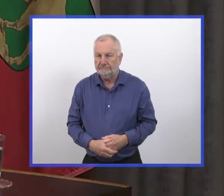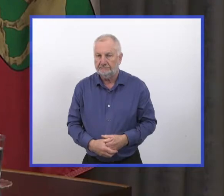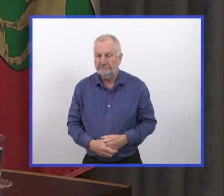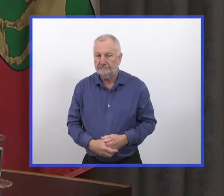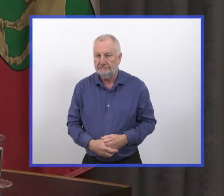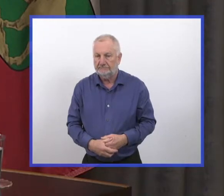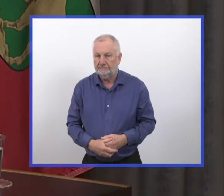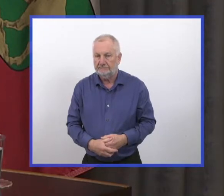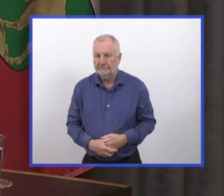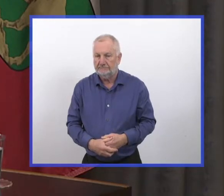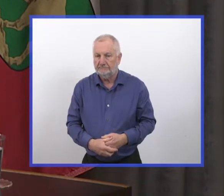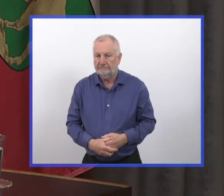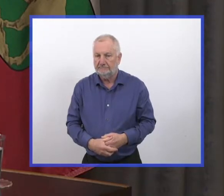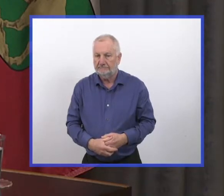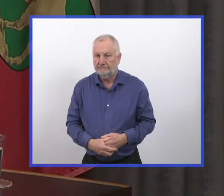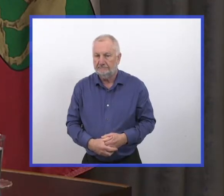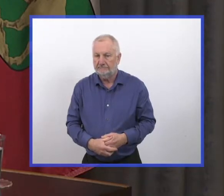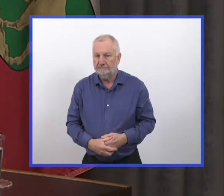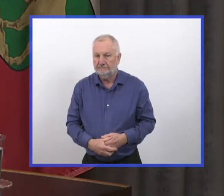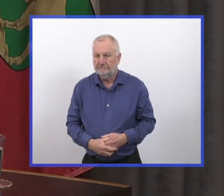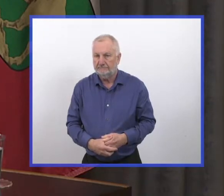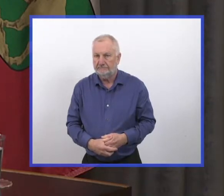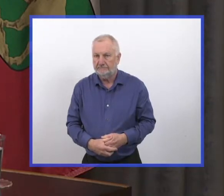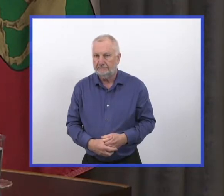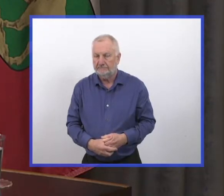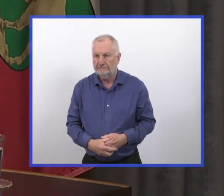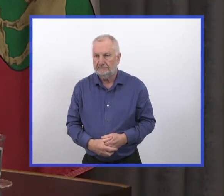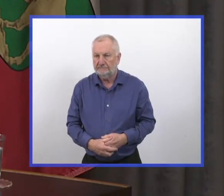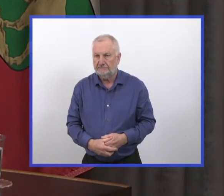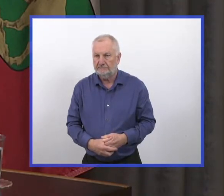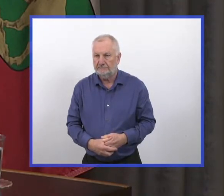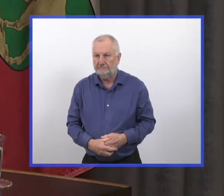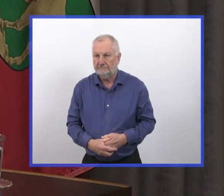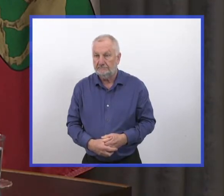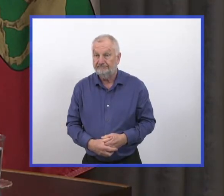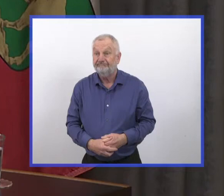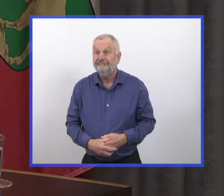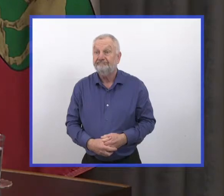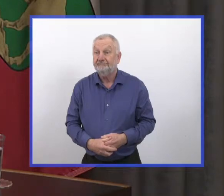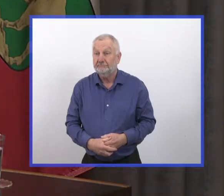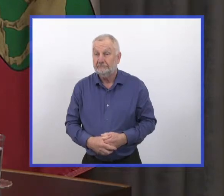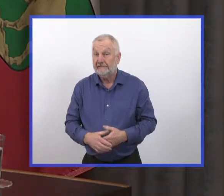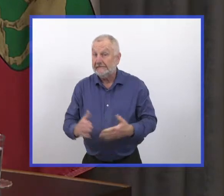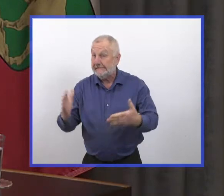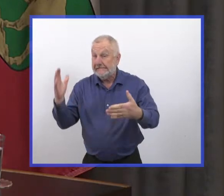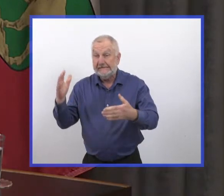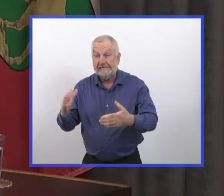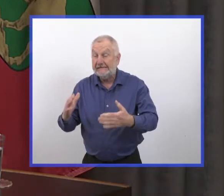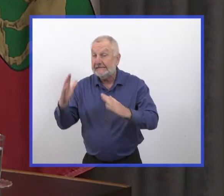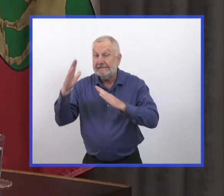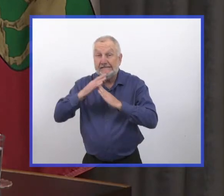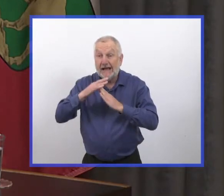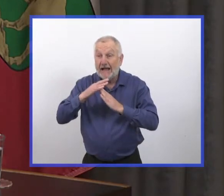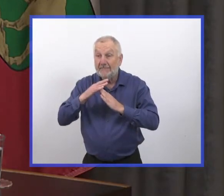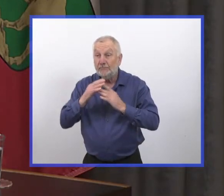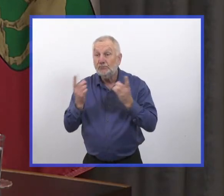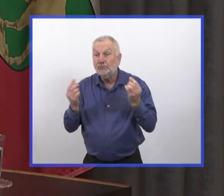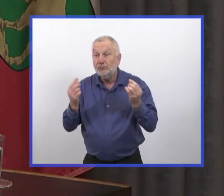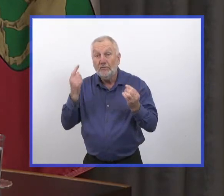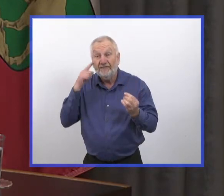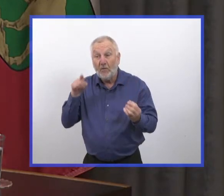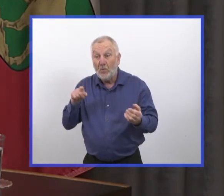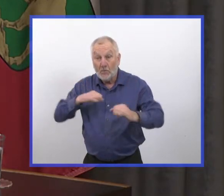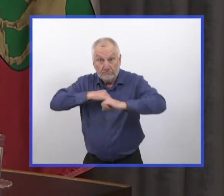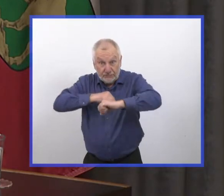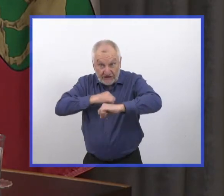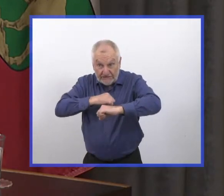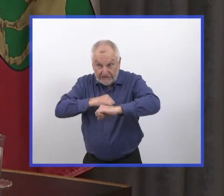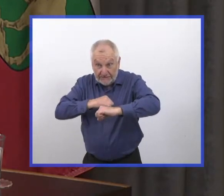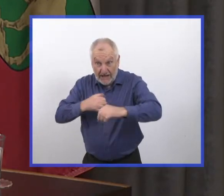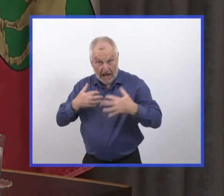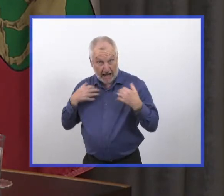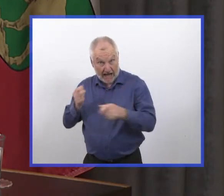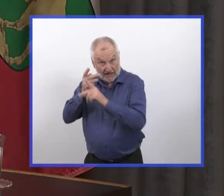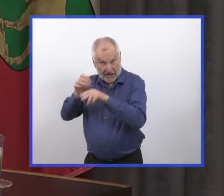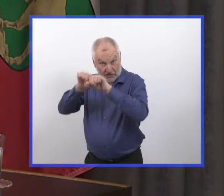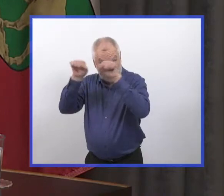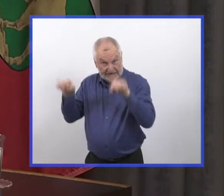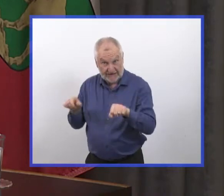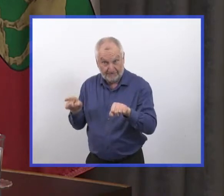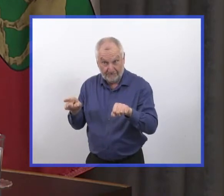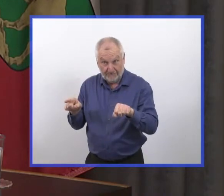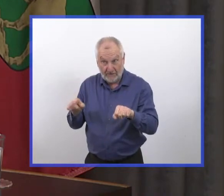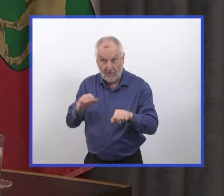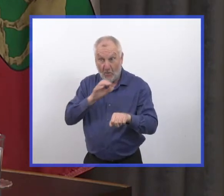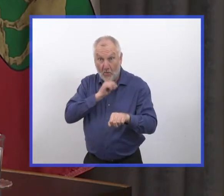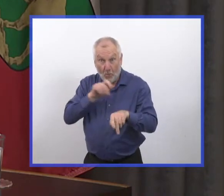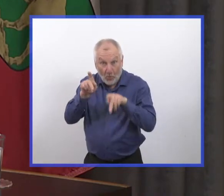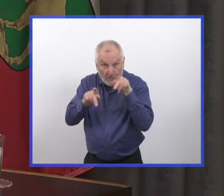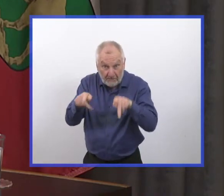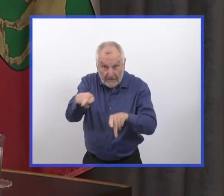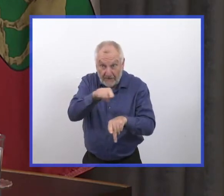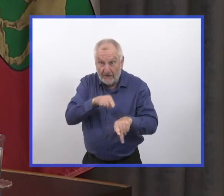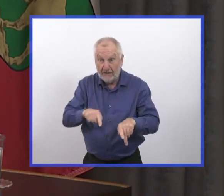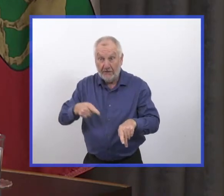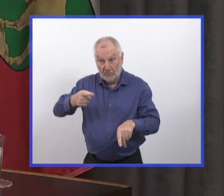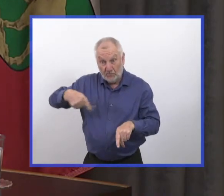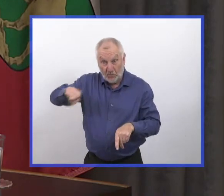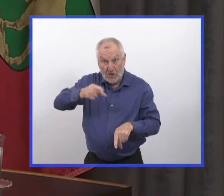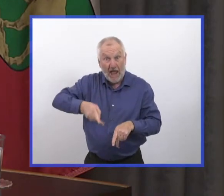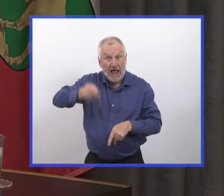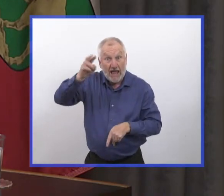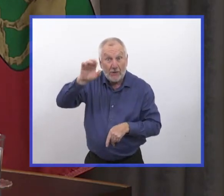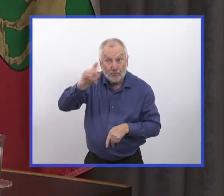et comme les vaccins contre la COVID-19 reposent sur cette technologie, il est beaucoup plus facile de créer un vaccin contre la COVID-19 qu'un vaccin annuel contre la grippe.